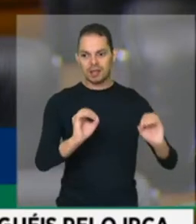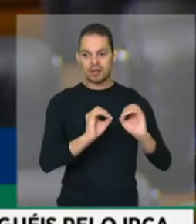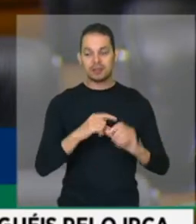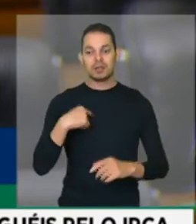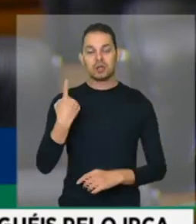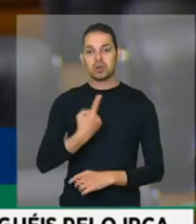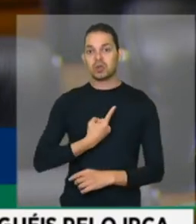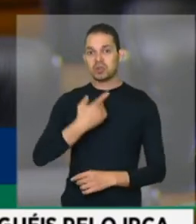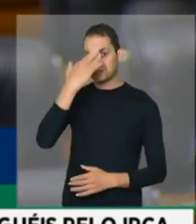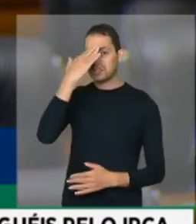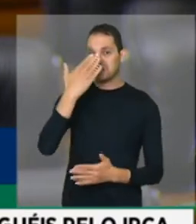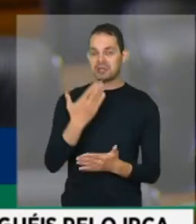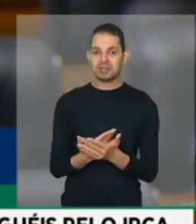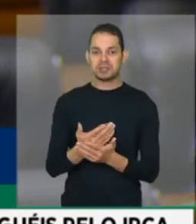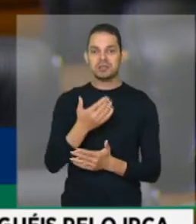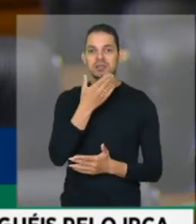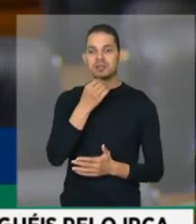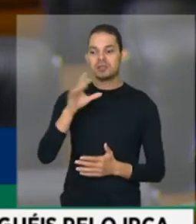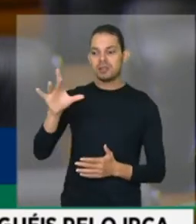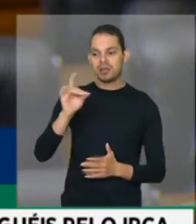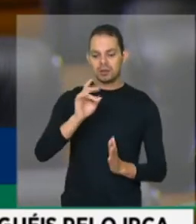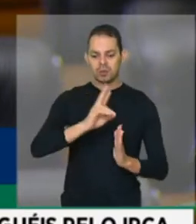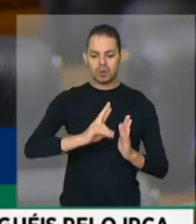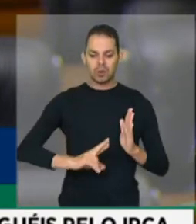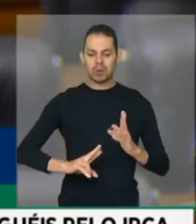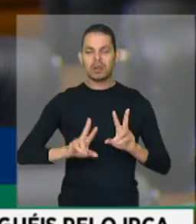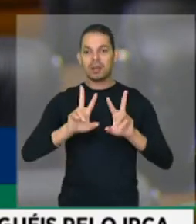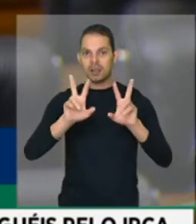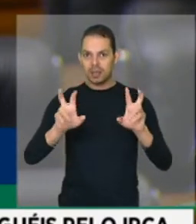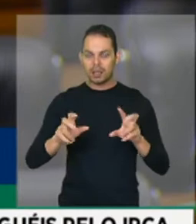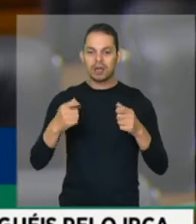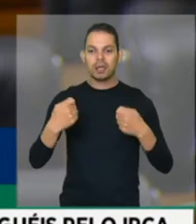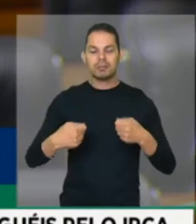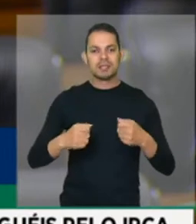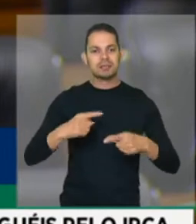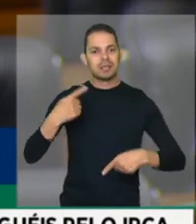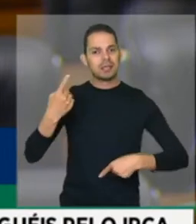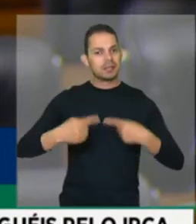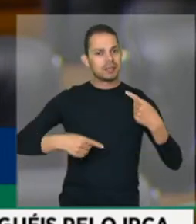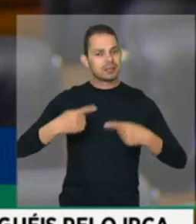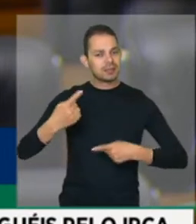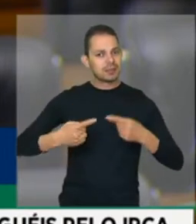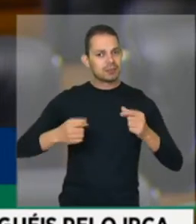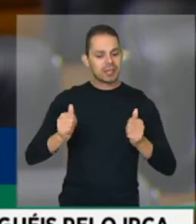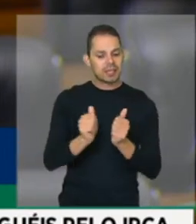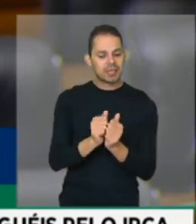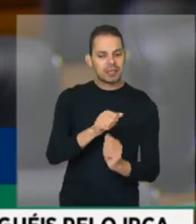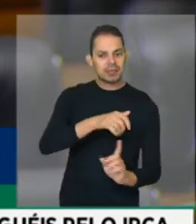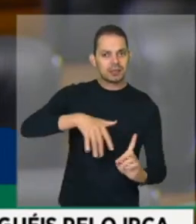URGÊNCIA. O RELATOR DESIGNADO DESSA MATÉRIA DEVERÁ... FAZER UM AMPLO DEBATE COM A SOCIEDADE... EM DORN DEPUTADO ALEX MANENTE